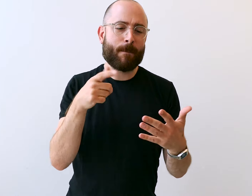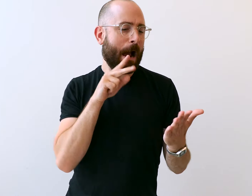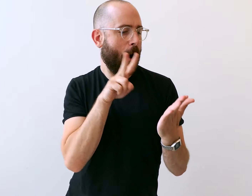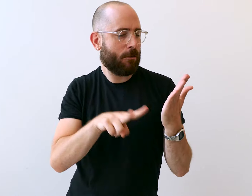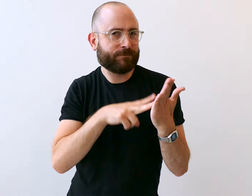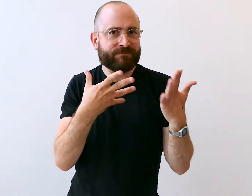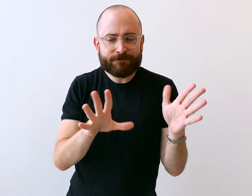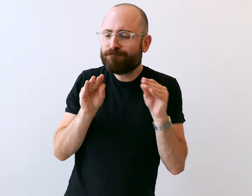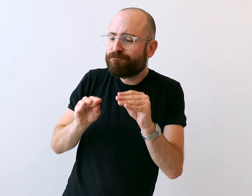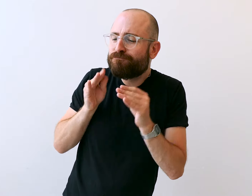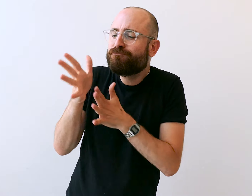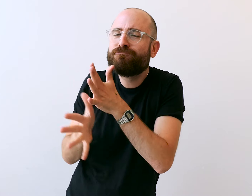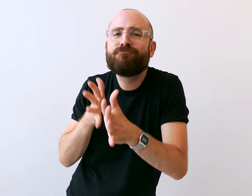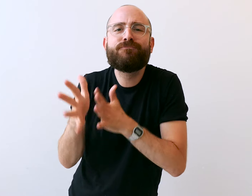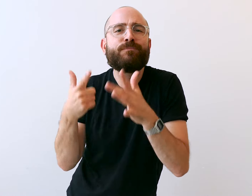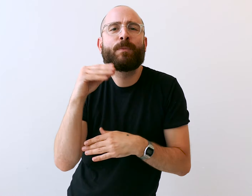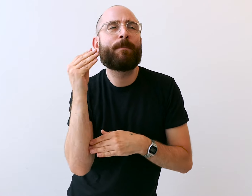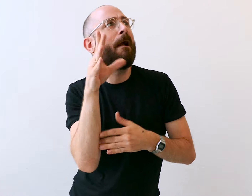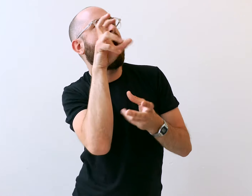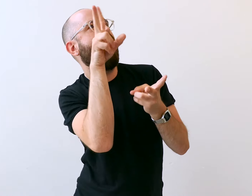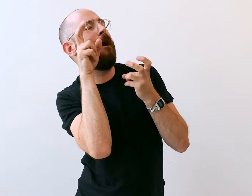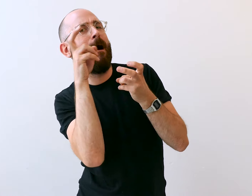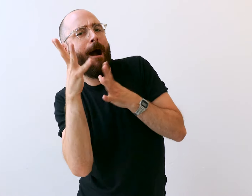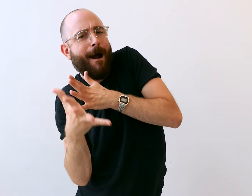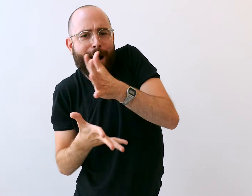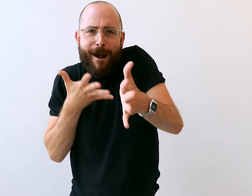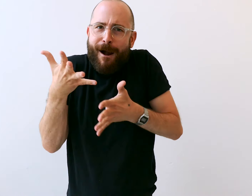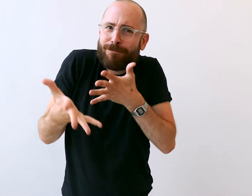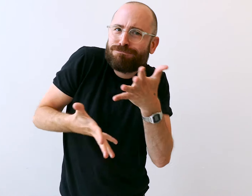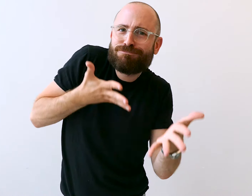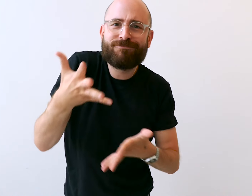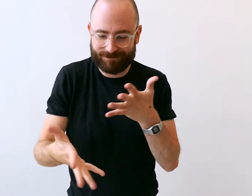Ils vont leur montrer des signes dans le livre afin que les bébés puissent reproduire les signes répétés.